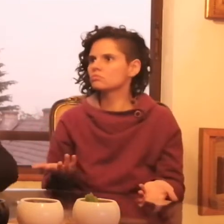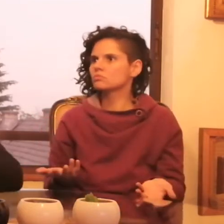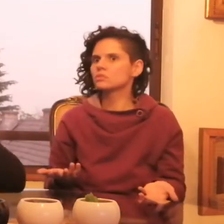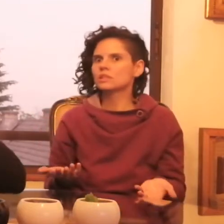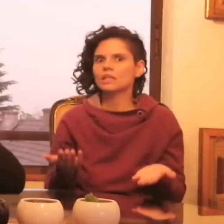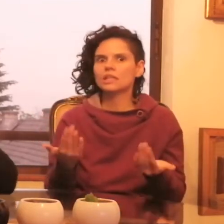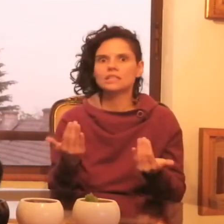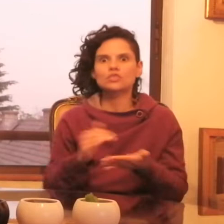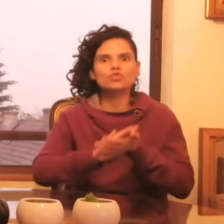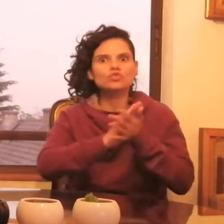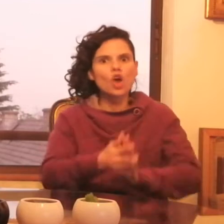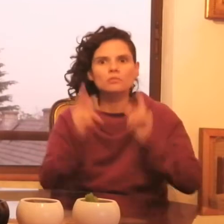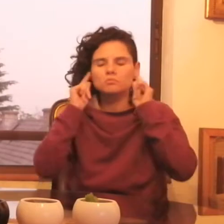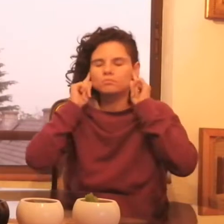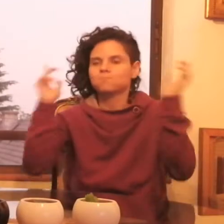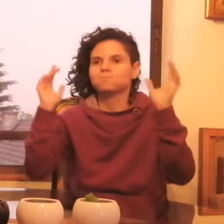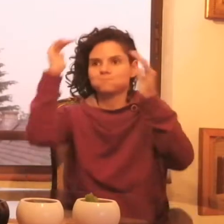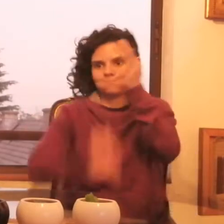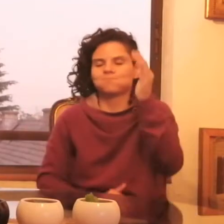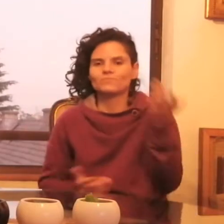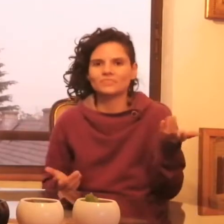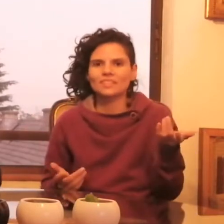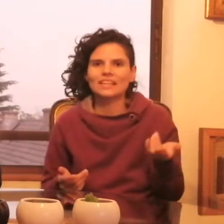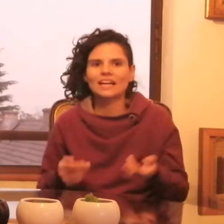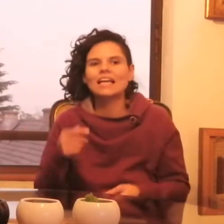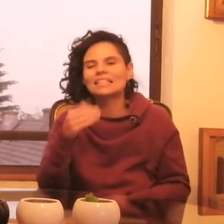que hago acá? pero también es como otro desafío que